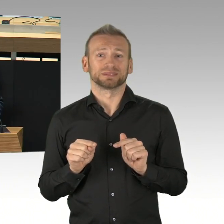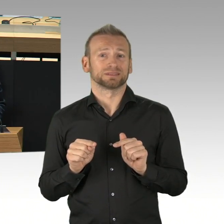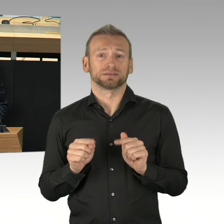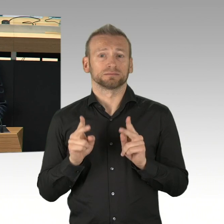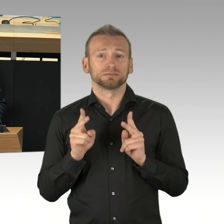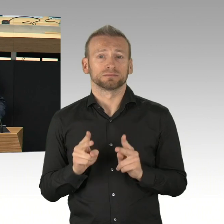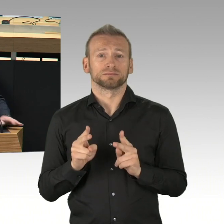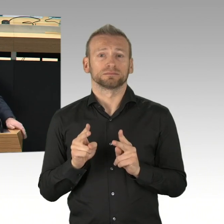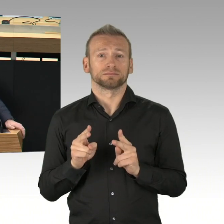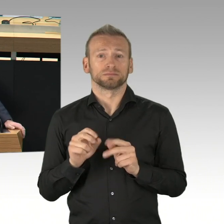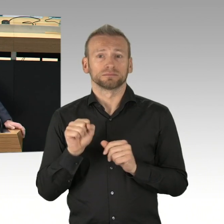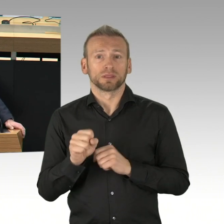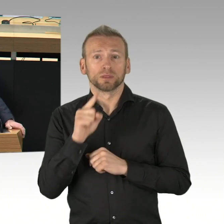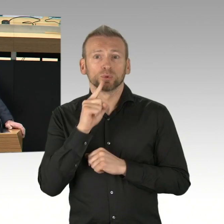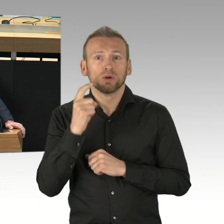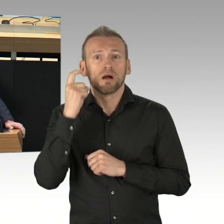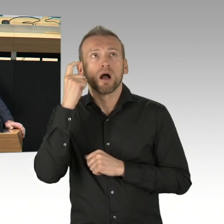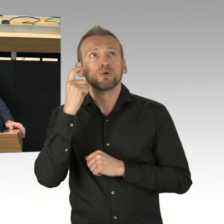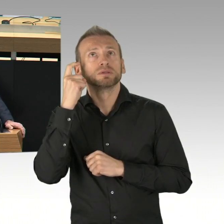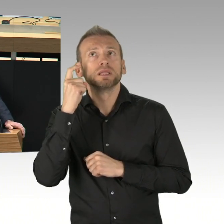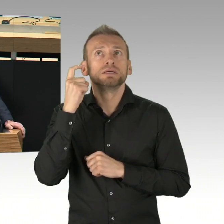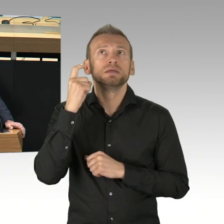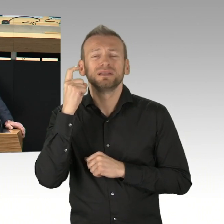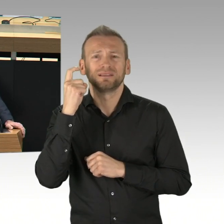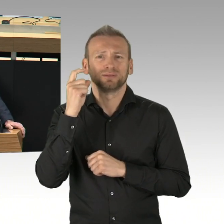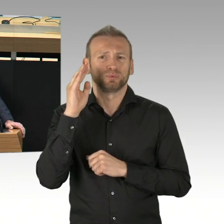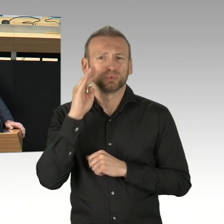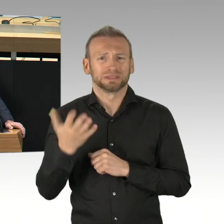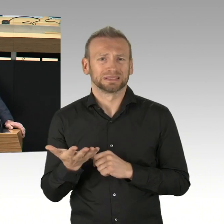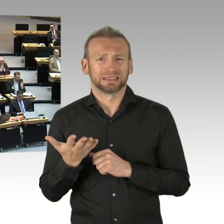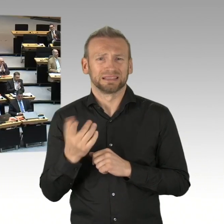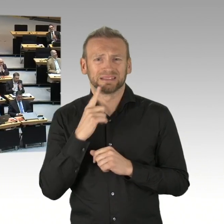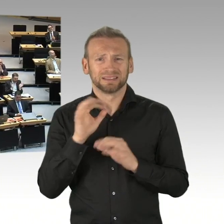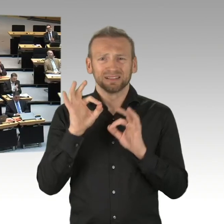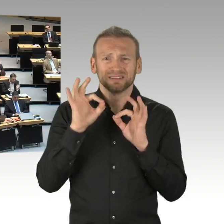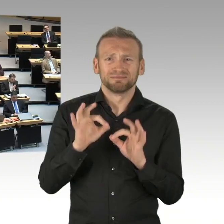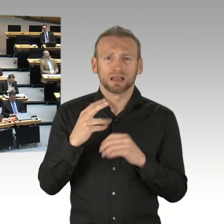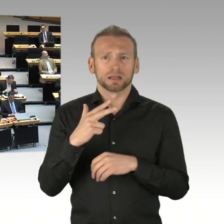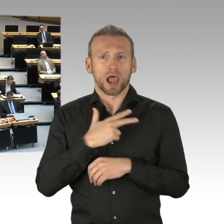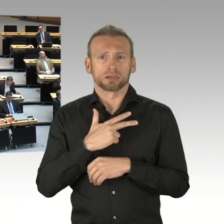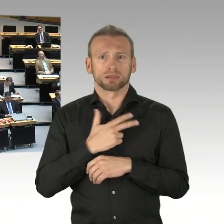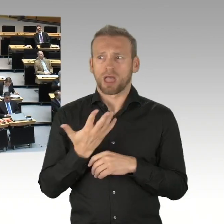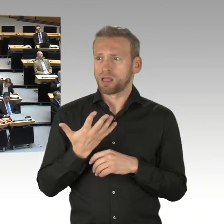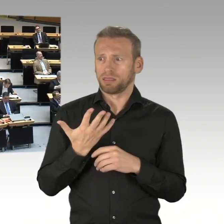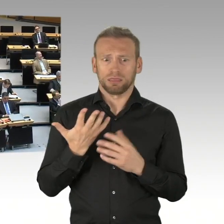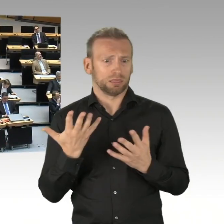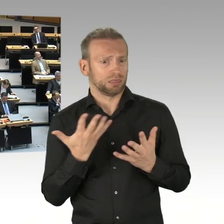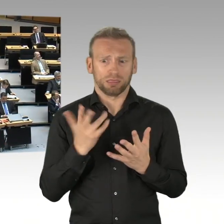meine Damen und Herren. (Beifall) Wissen Sie eigentlich, was passiert,